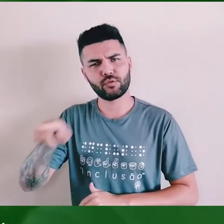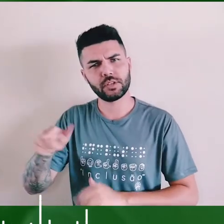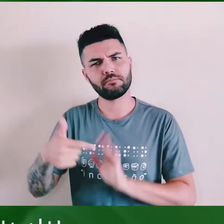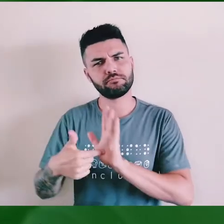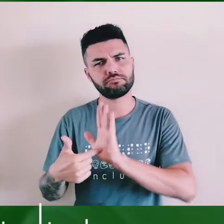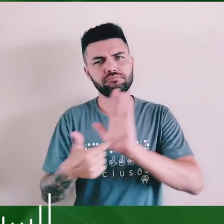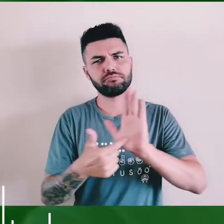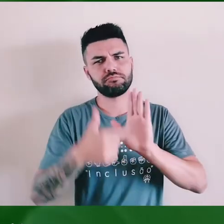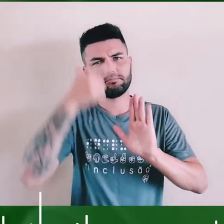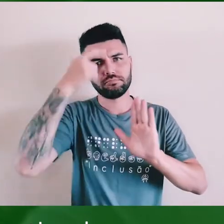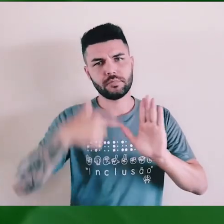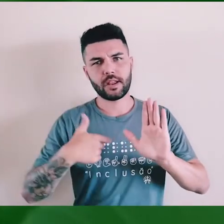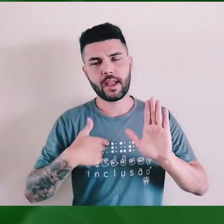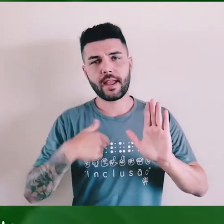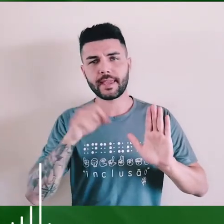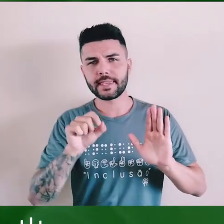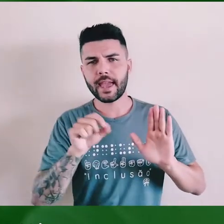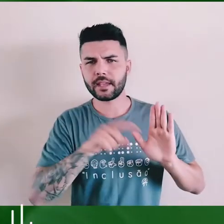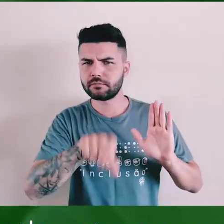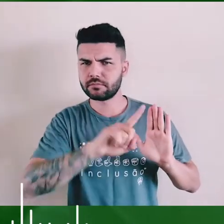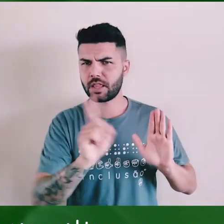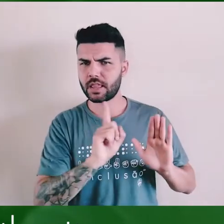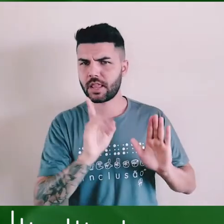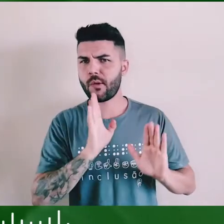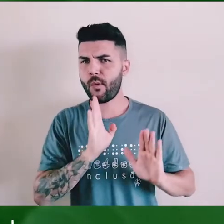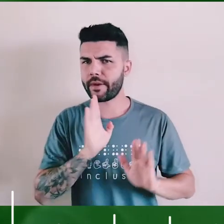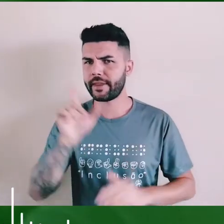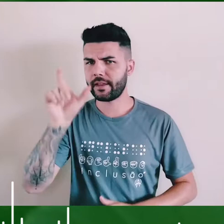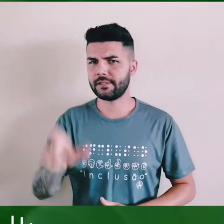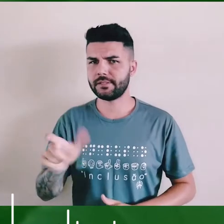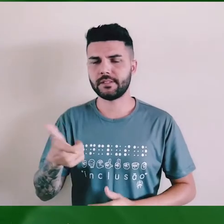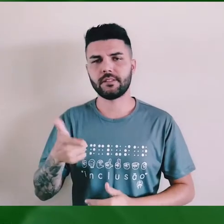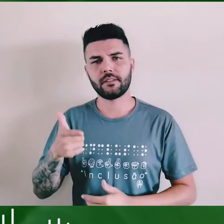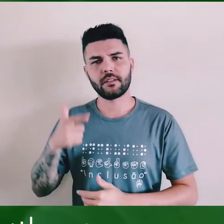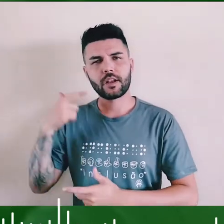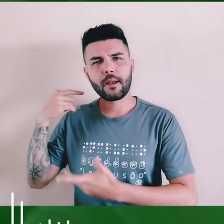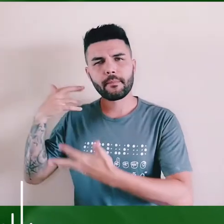quem você é pra quem ainda não te conhece e começasse contando também da sua trajetória